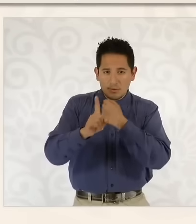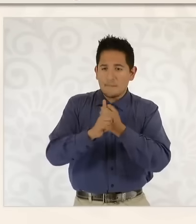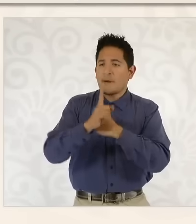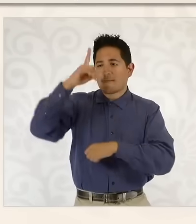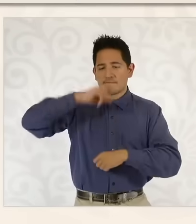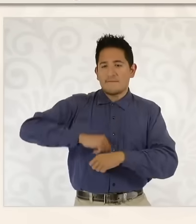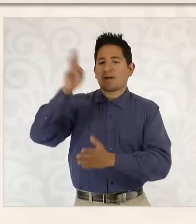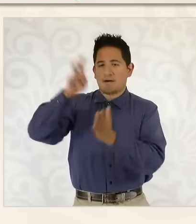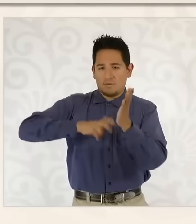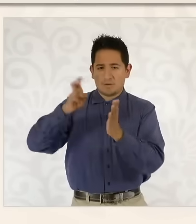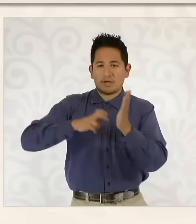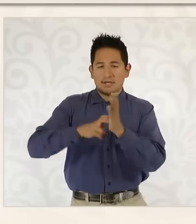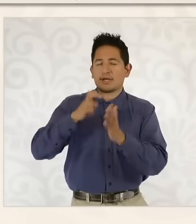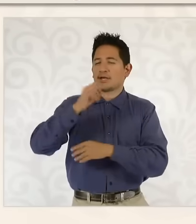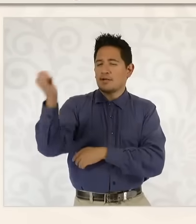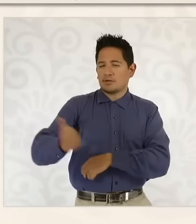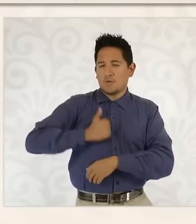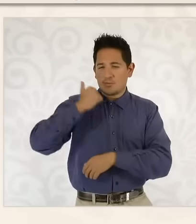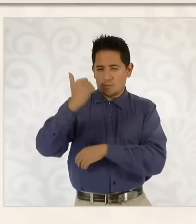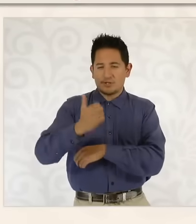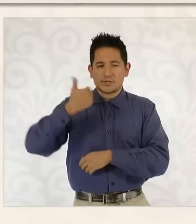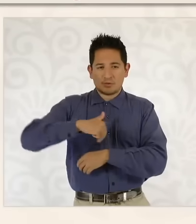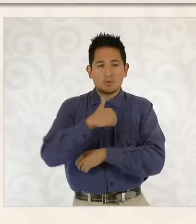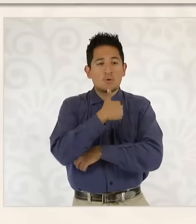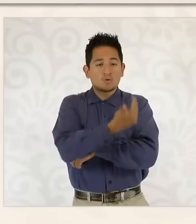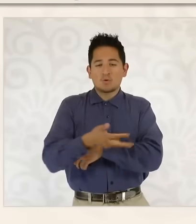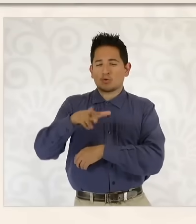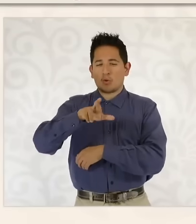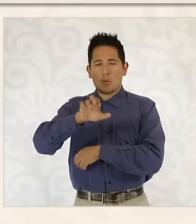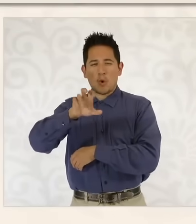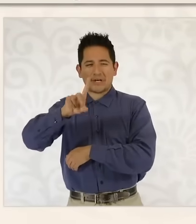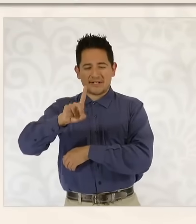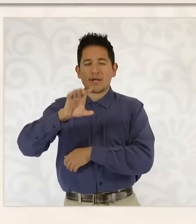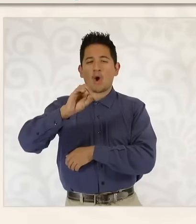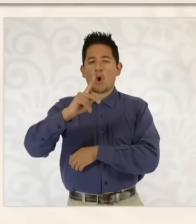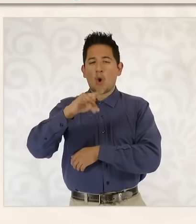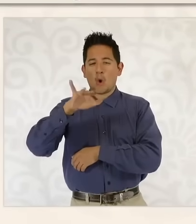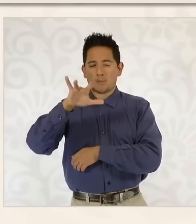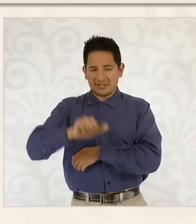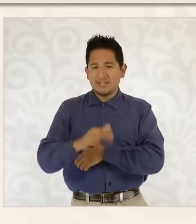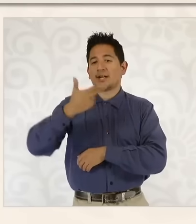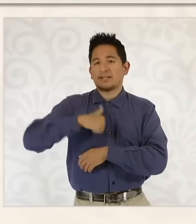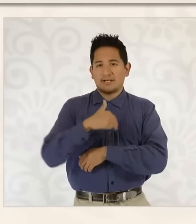aprovechando eh nuestra red de fibra óptica y sistemas digitales que se están instalando ahora